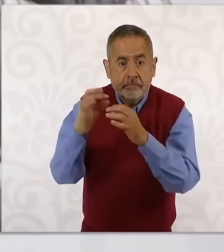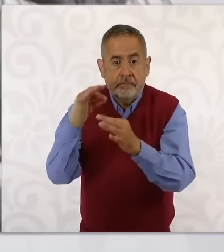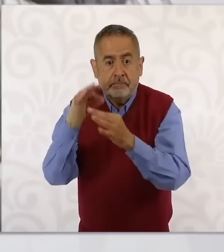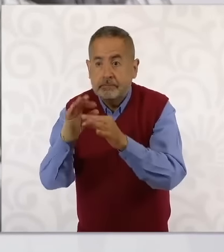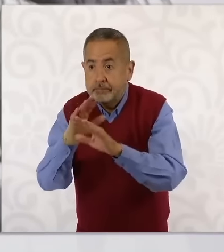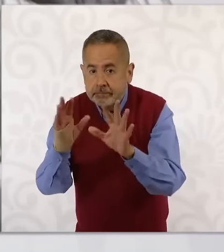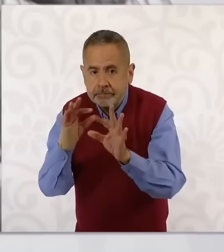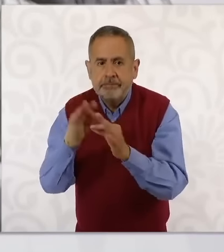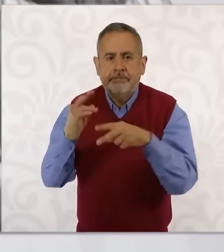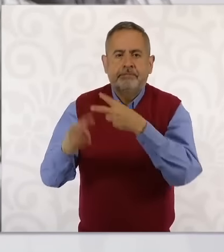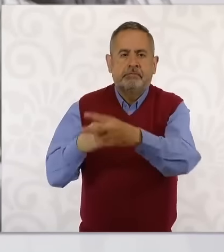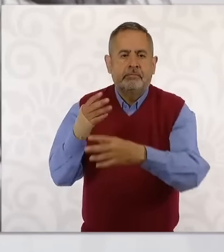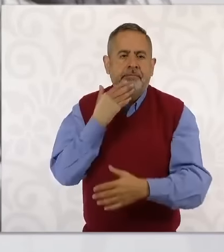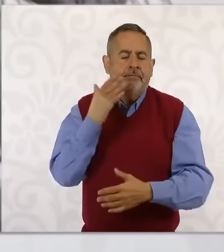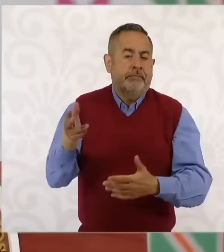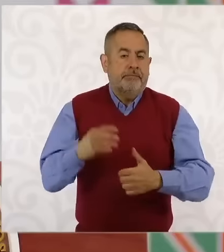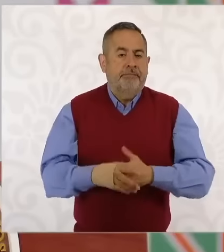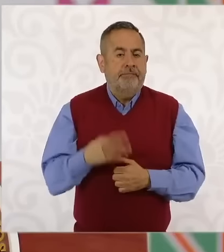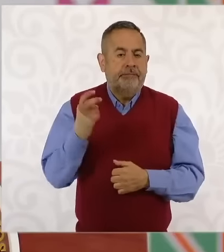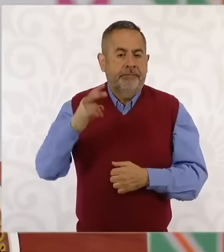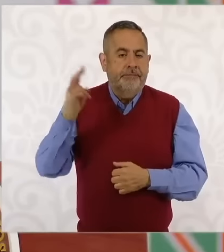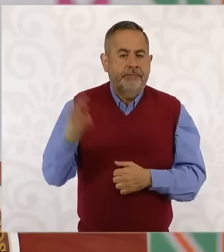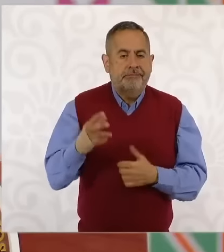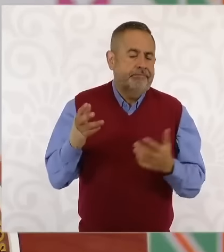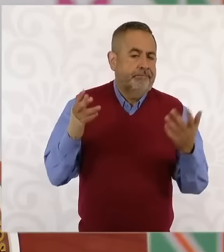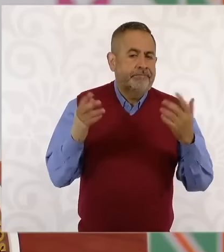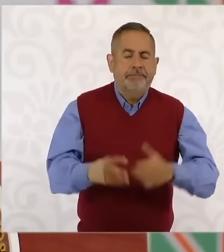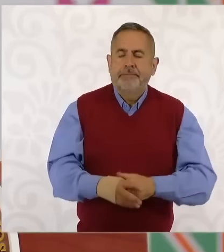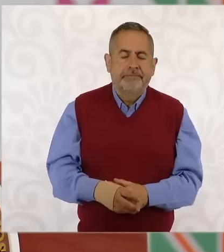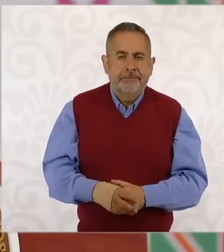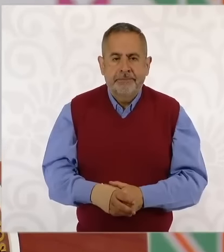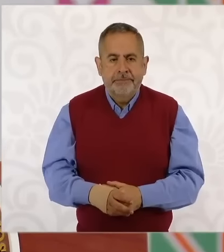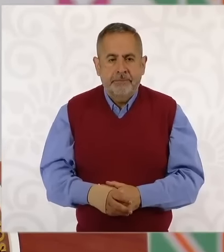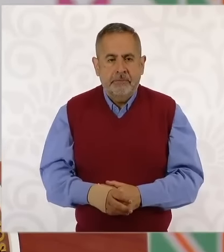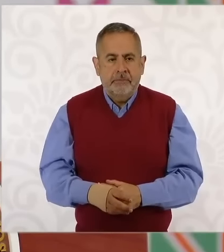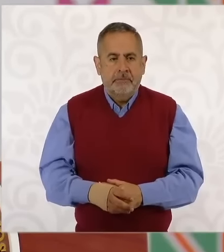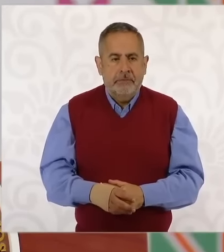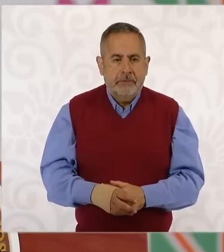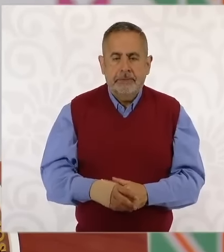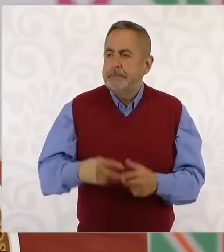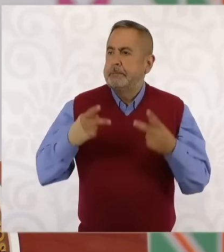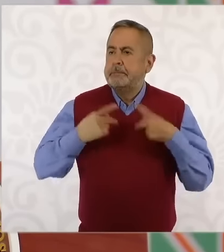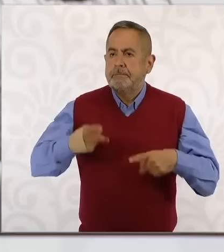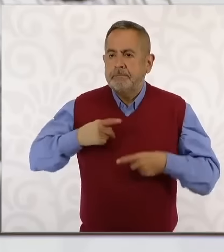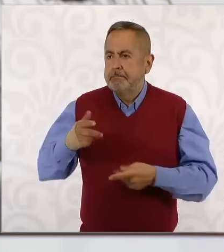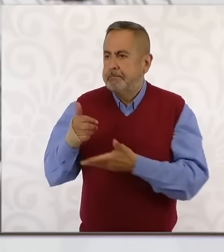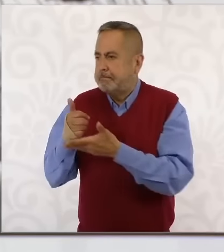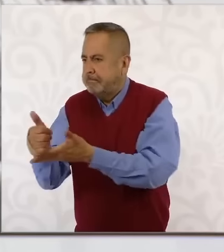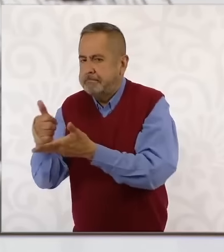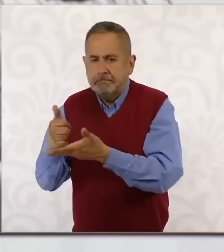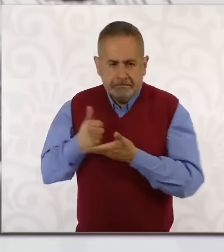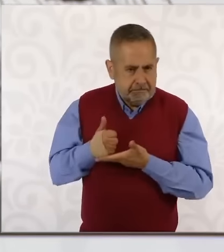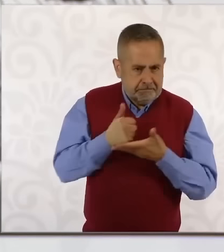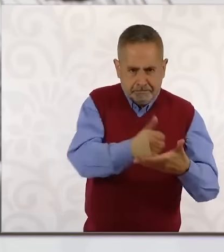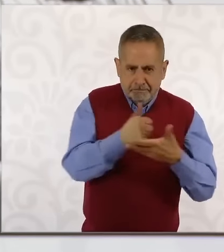Pero la verdad es que es eh la gente ayudando a la gente, había camionetas